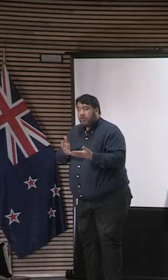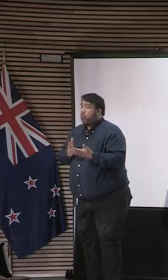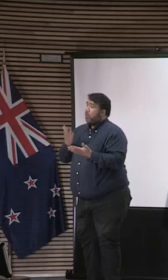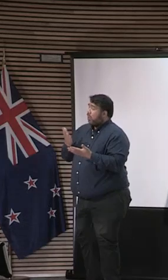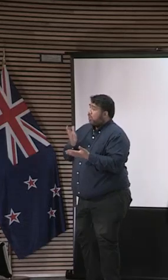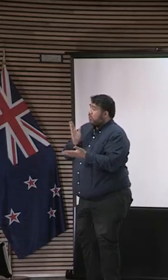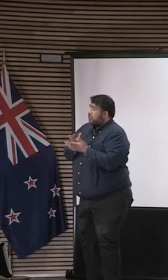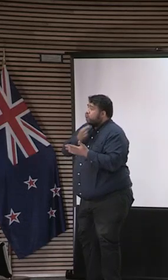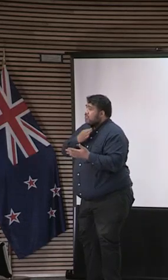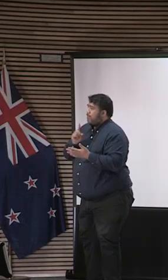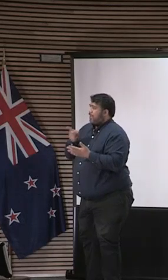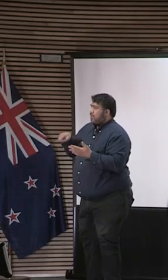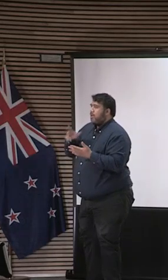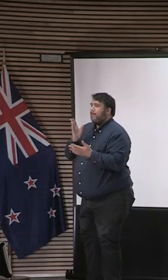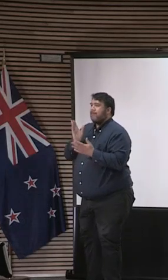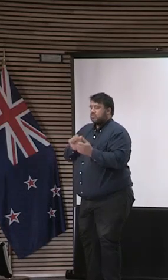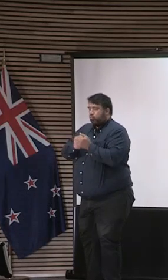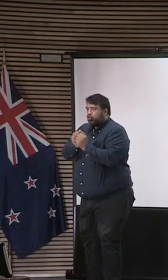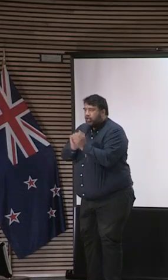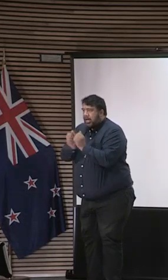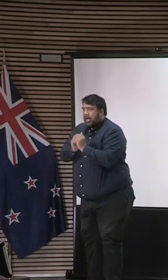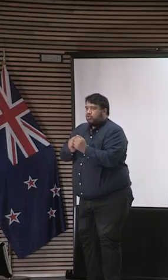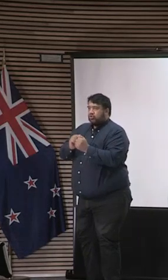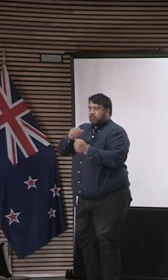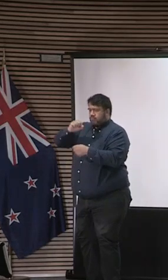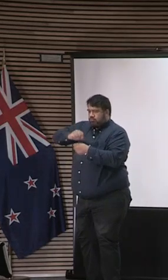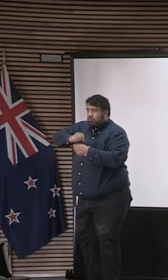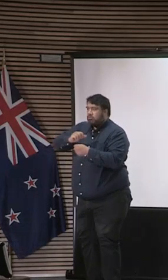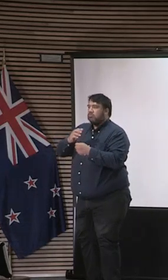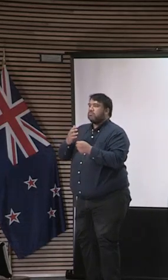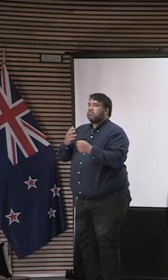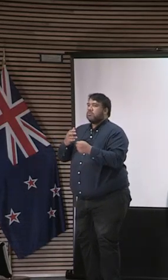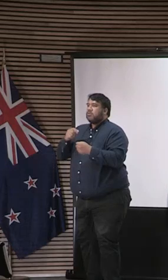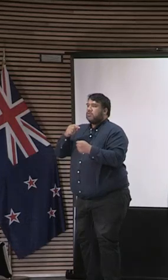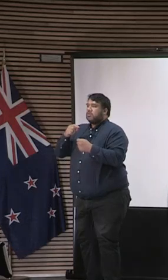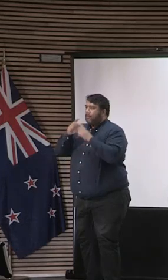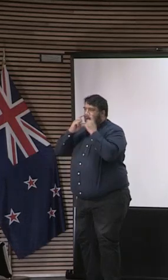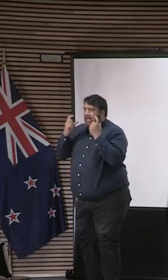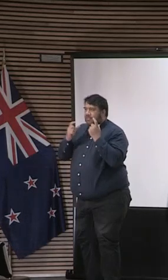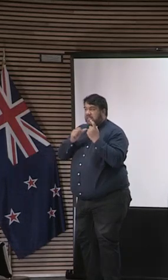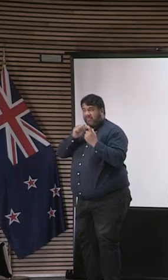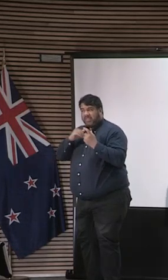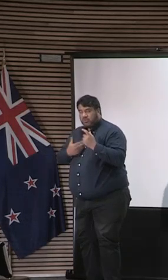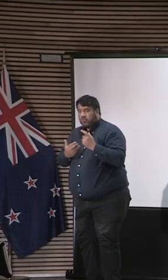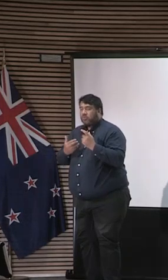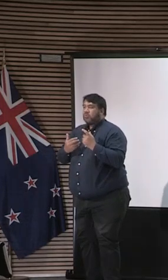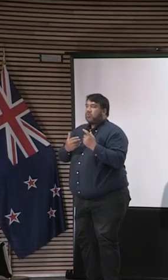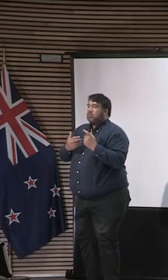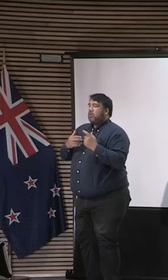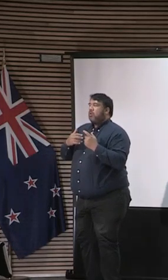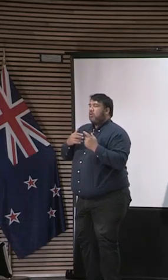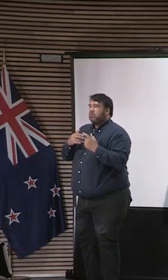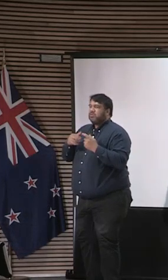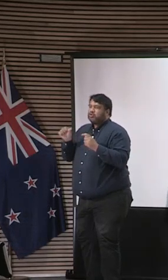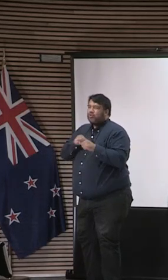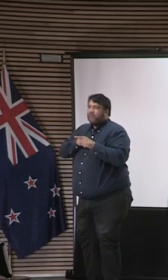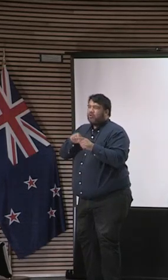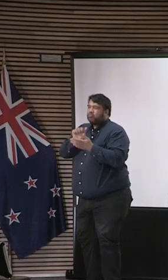wharekai me nga kaainga me nga